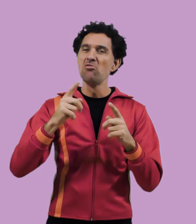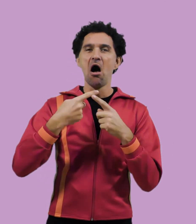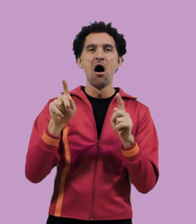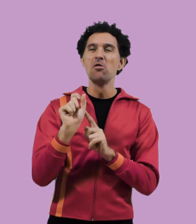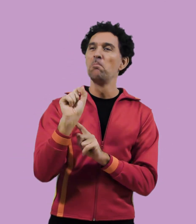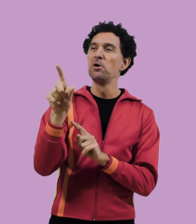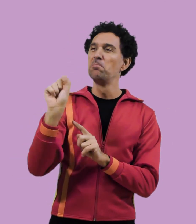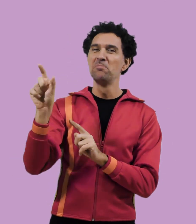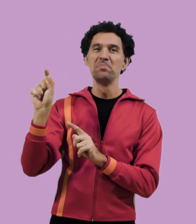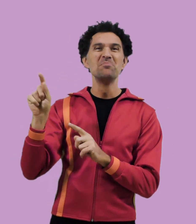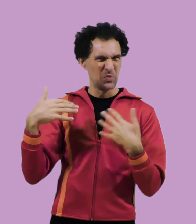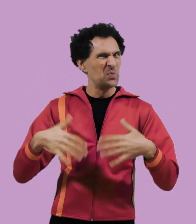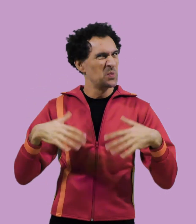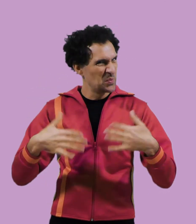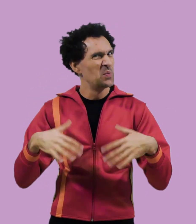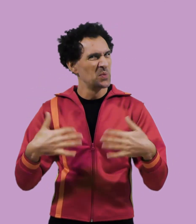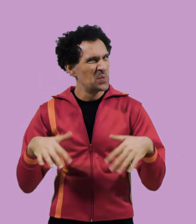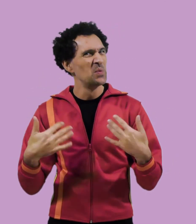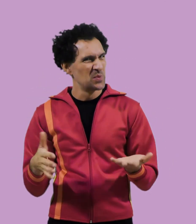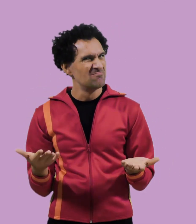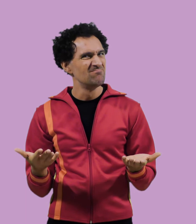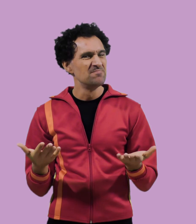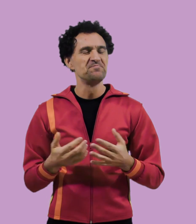und dann an andere Personen weiterschicken. Das kann unangenehm sein.